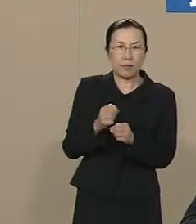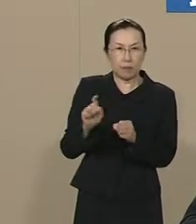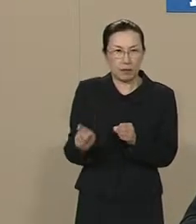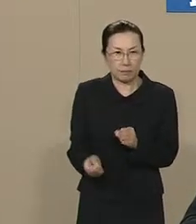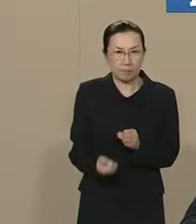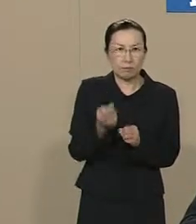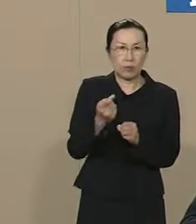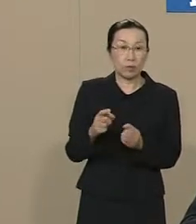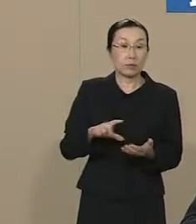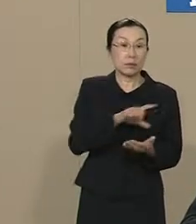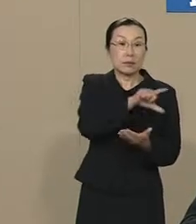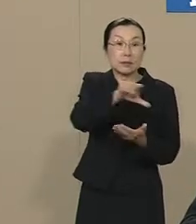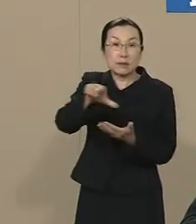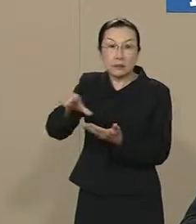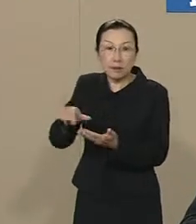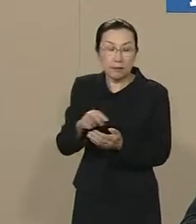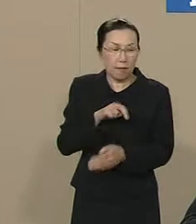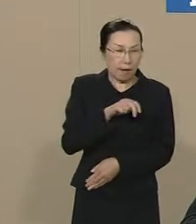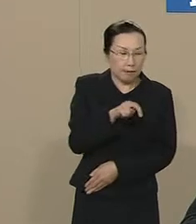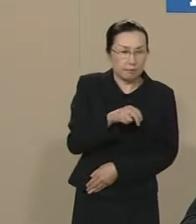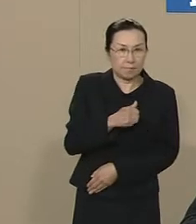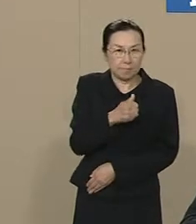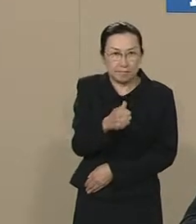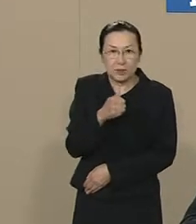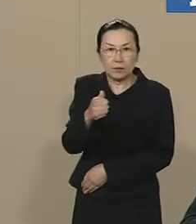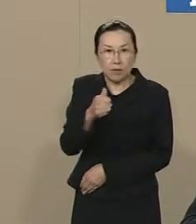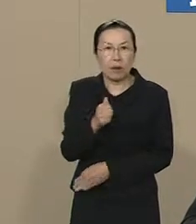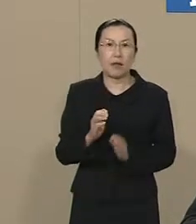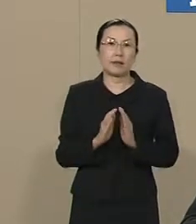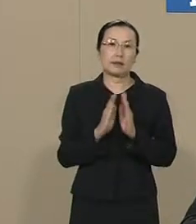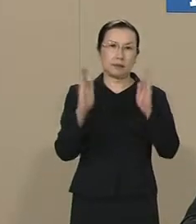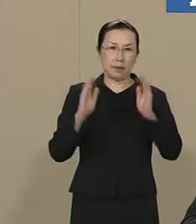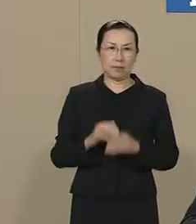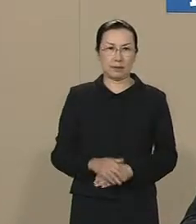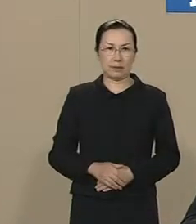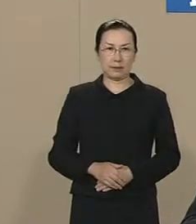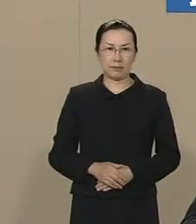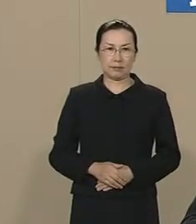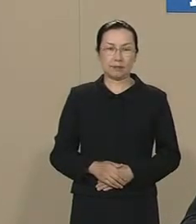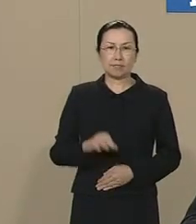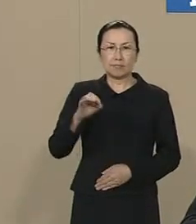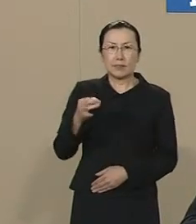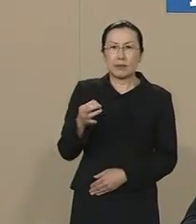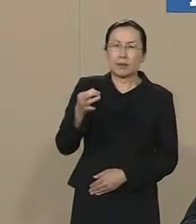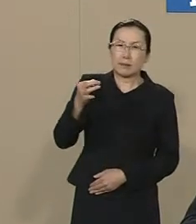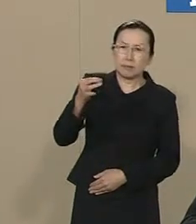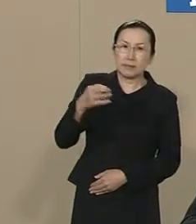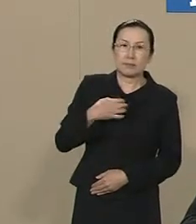地域を歩くことから始めました｡ 物価高に苦しみながら､